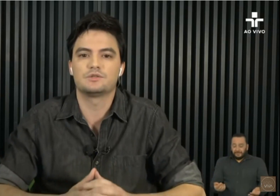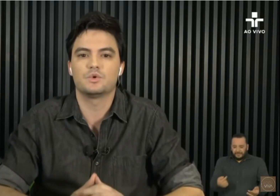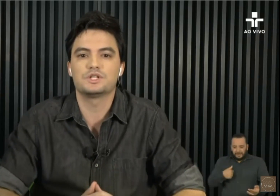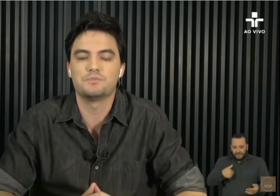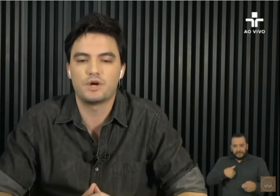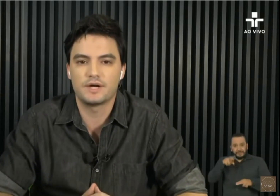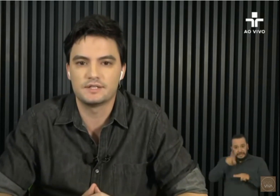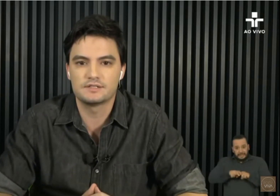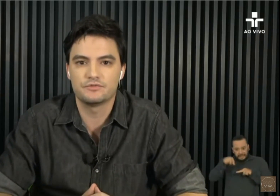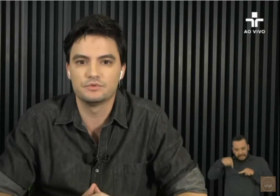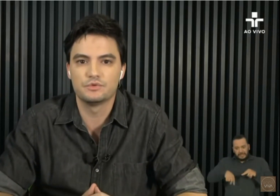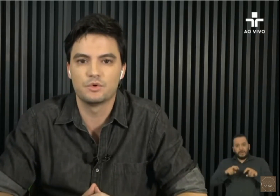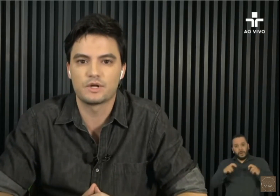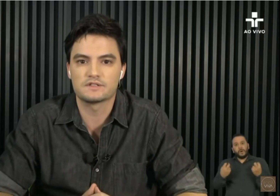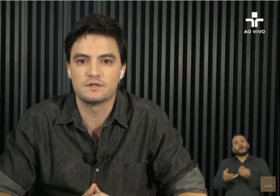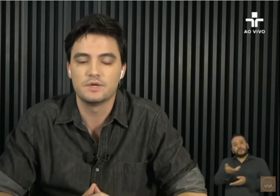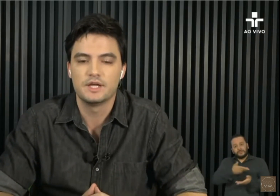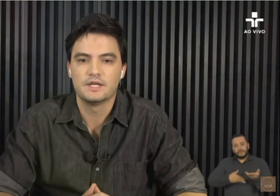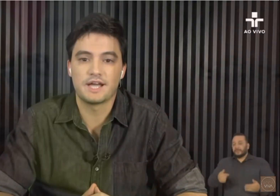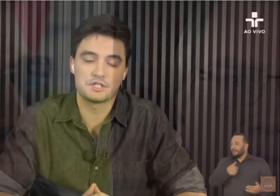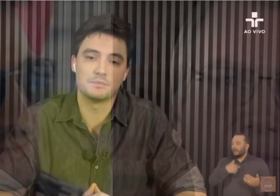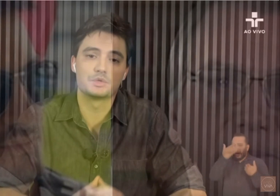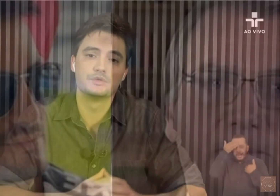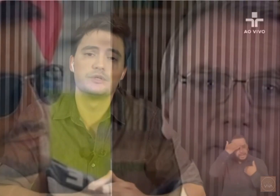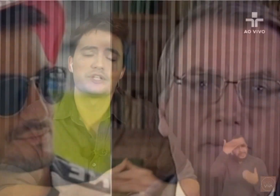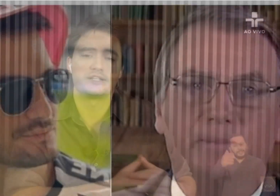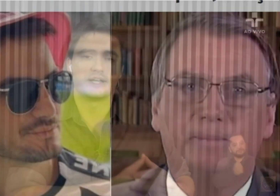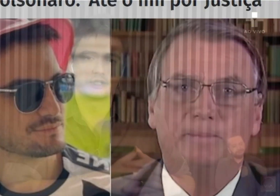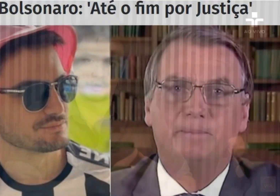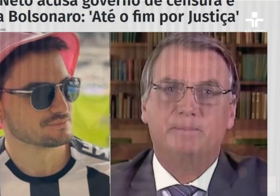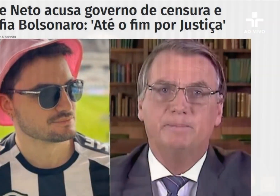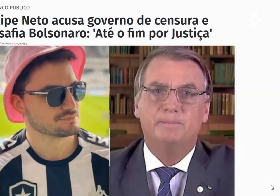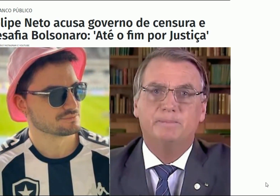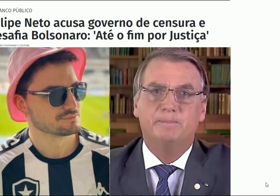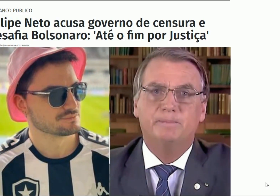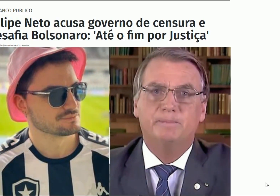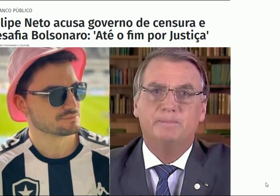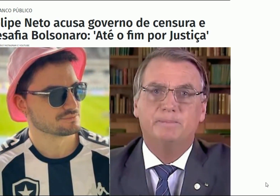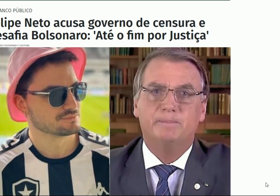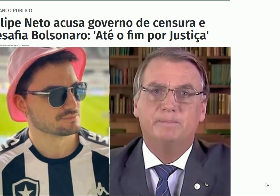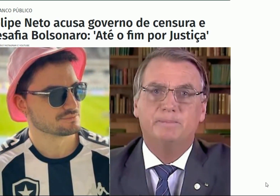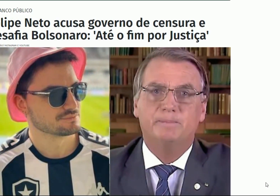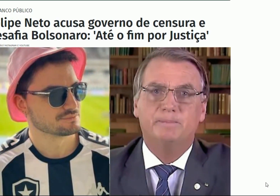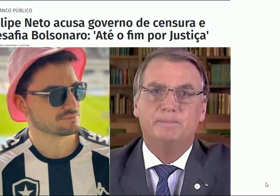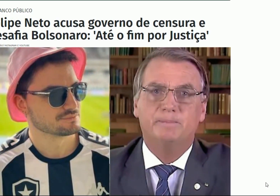EM BANCO PÚBLICO Felipe Neto acusa governo de censura e desafia Bolsonaro: 'Até o fim